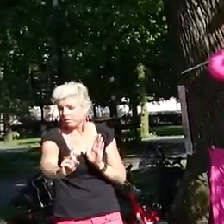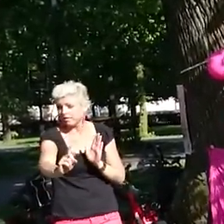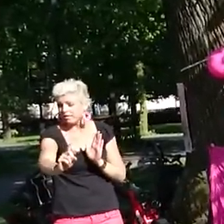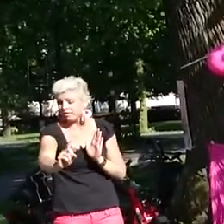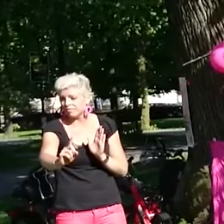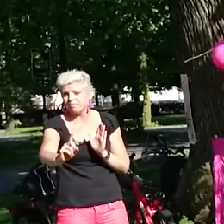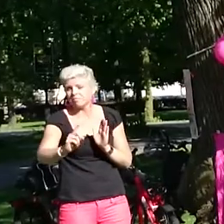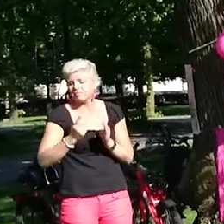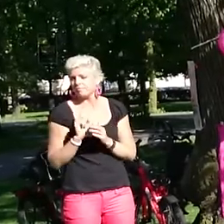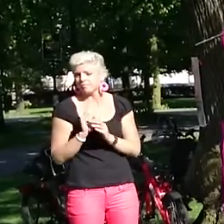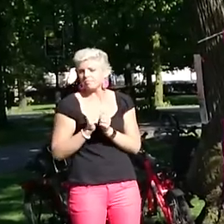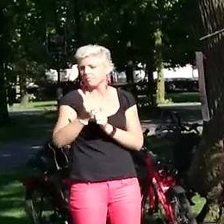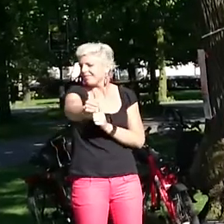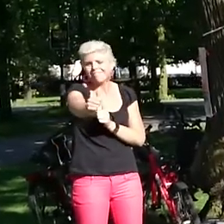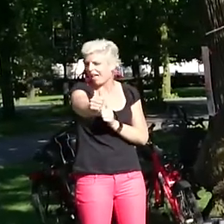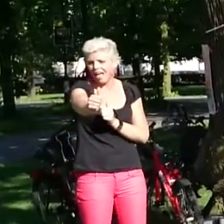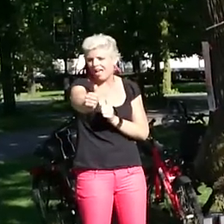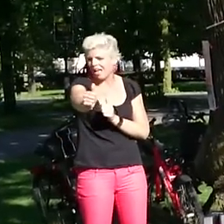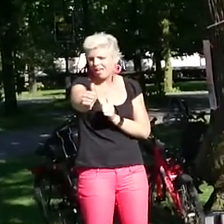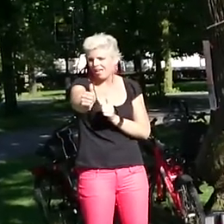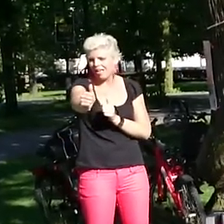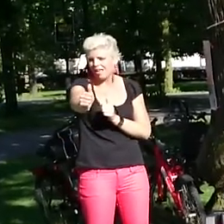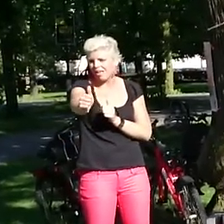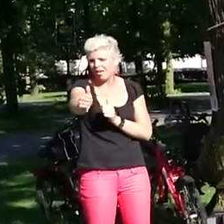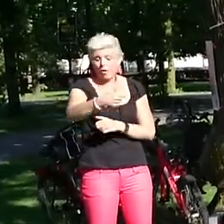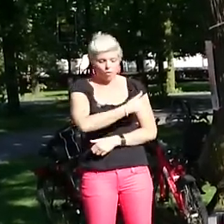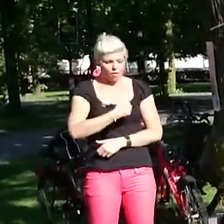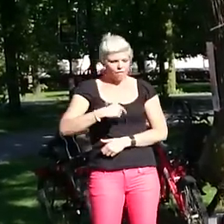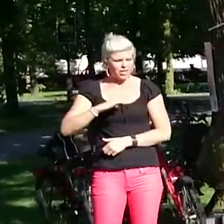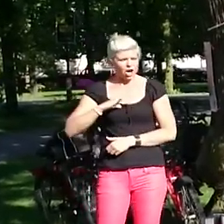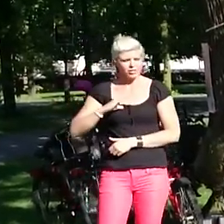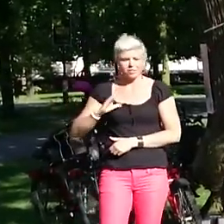Det är inte alls långt bort från där vi nu har vår feministiska picknick.